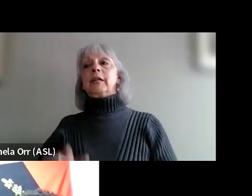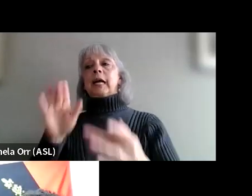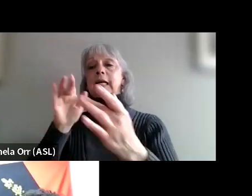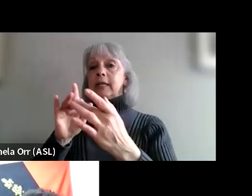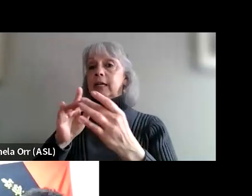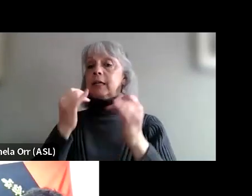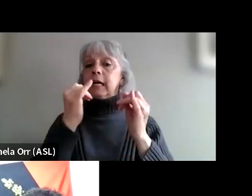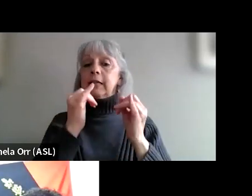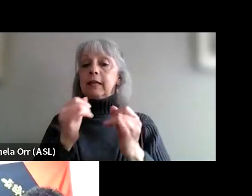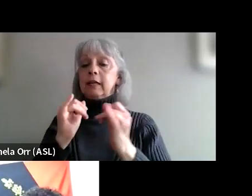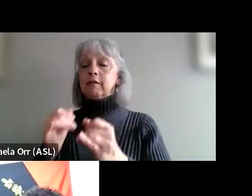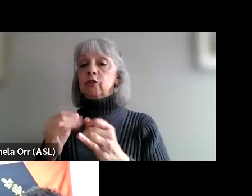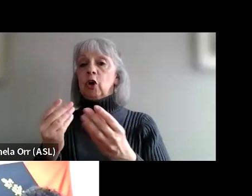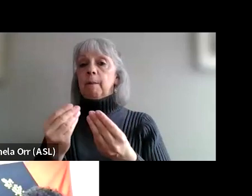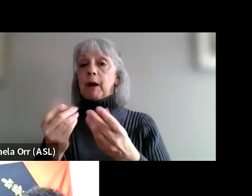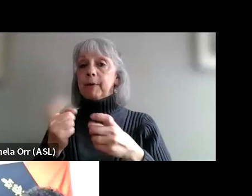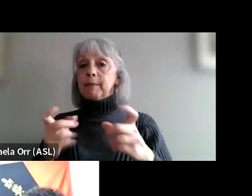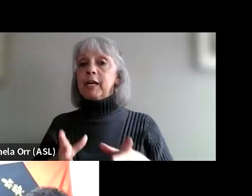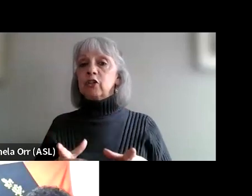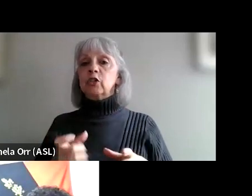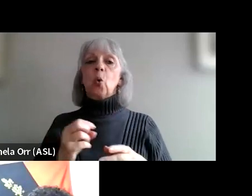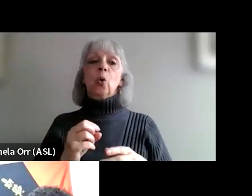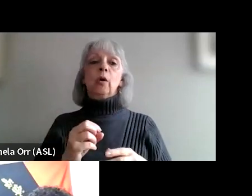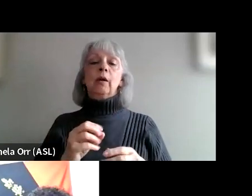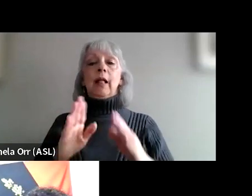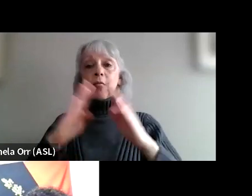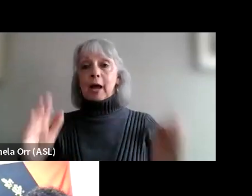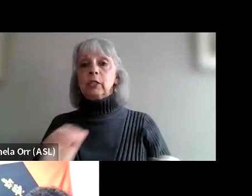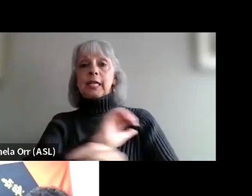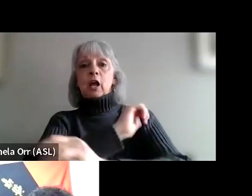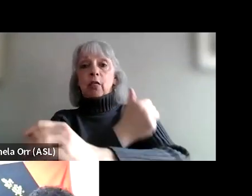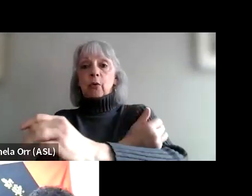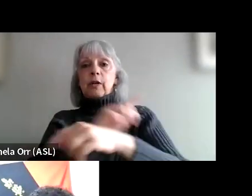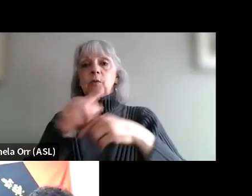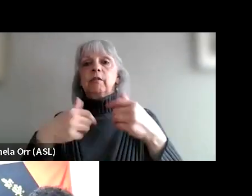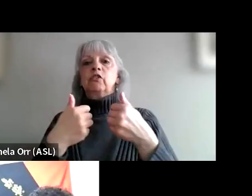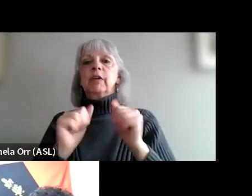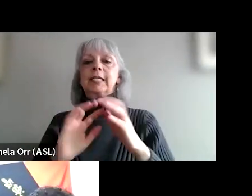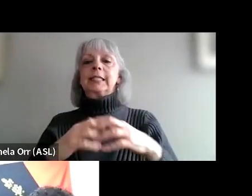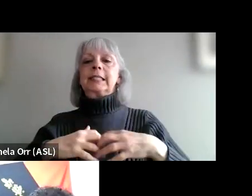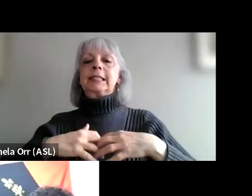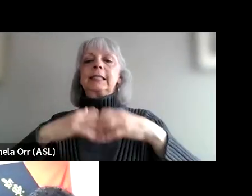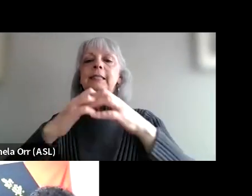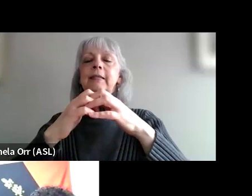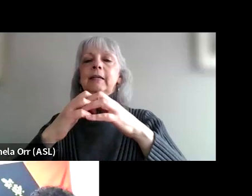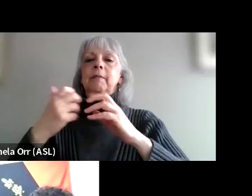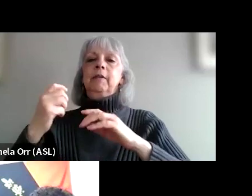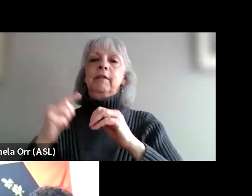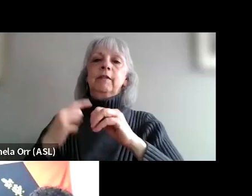o con la autoridad de vivienda al intentar establecer una iniciativa. Mi consejo sería comenzar